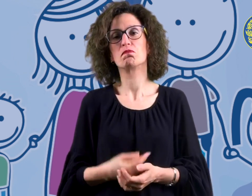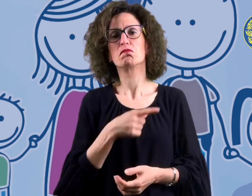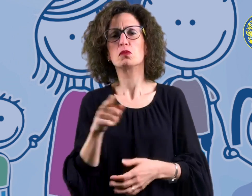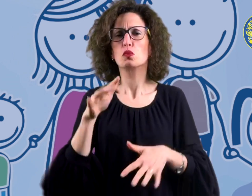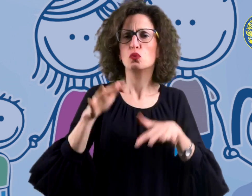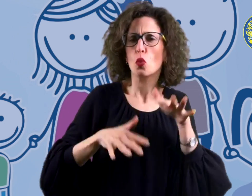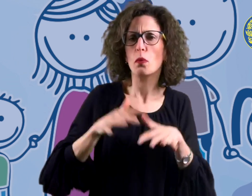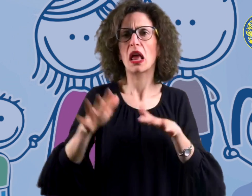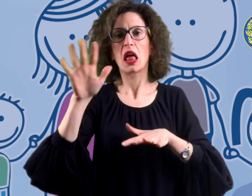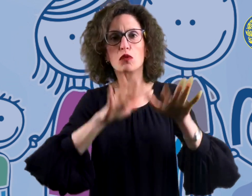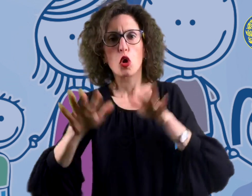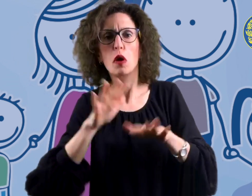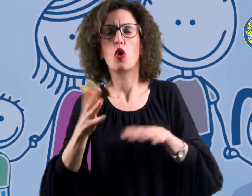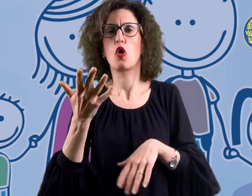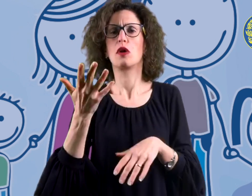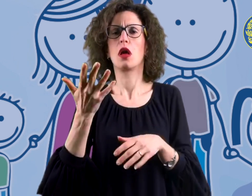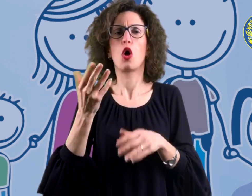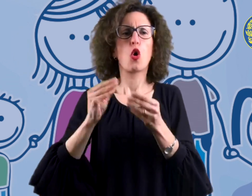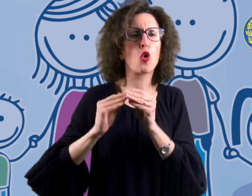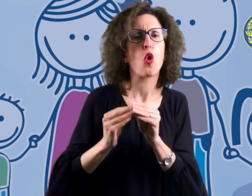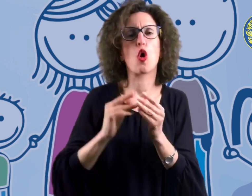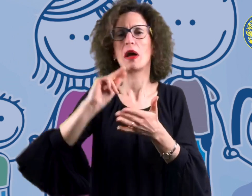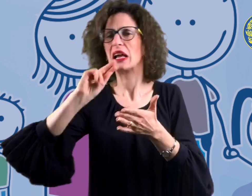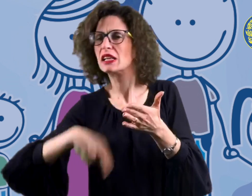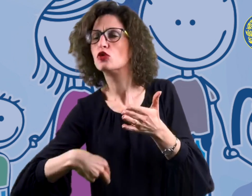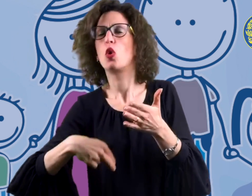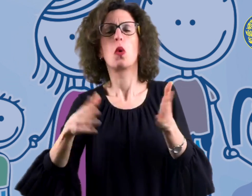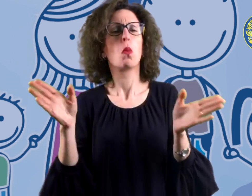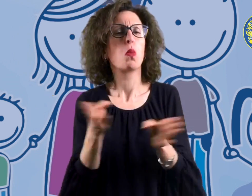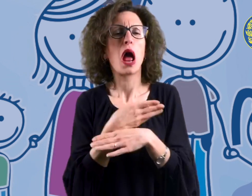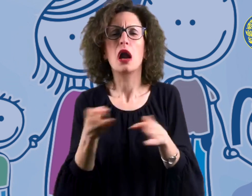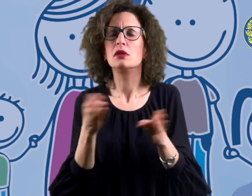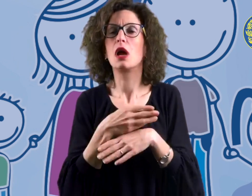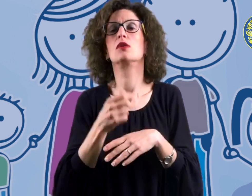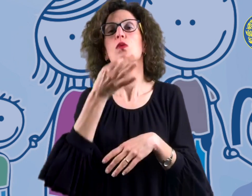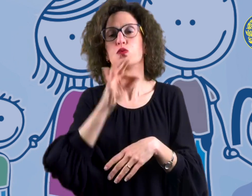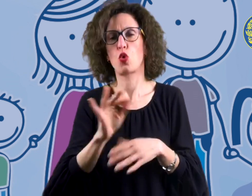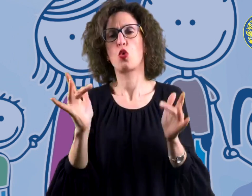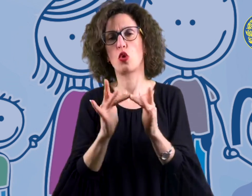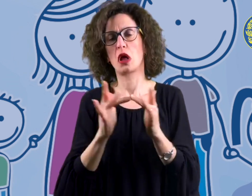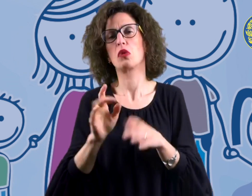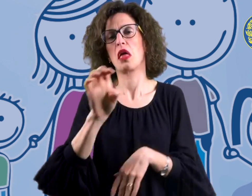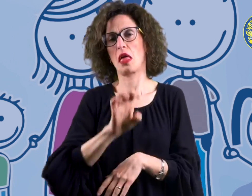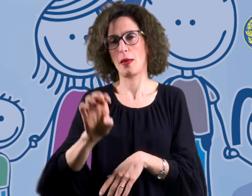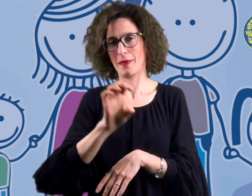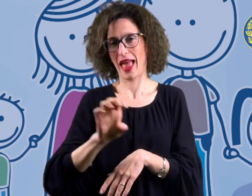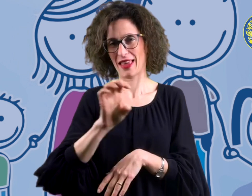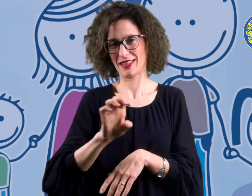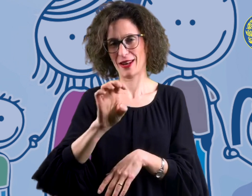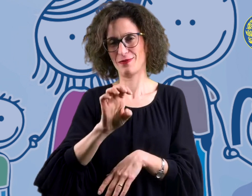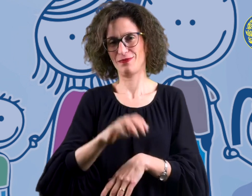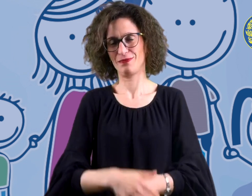come iscrivervi o per qualsiasi domanda potete contattarci via e-mail.